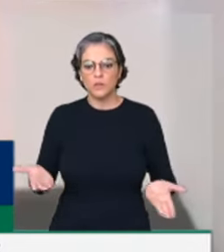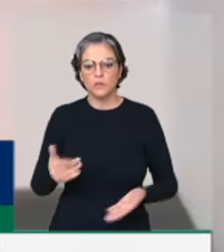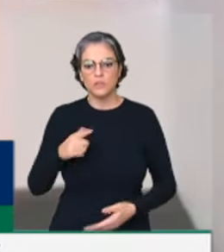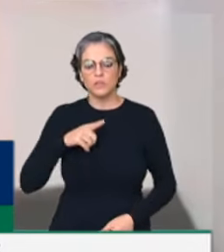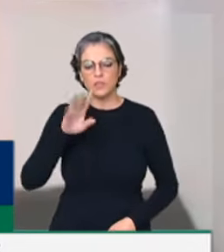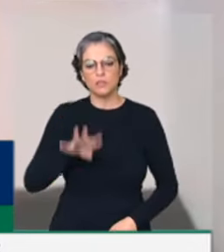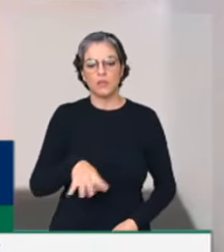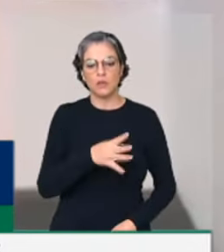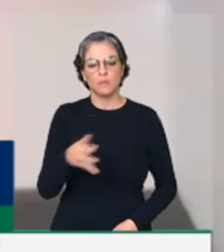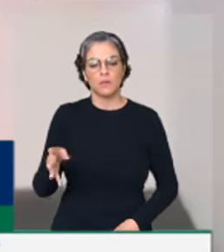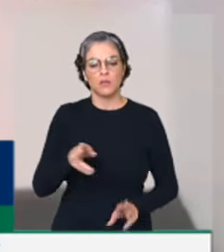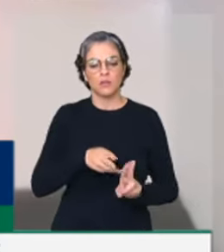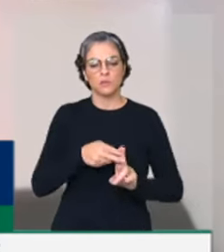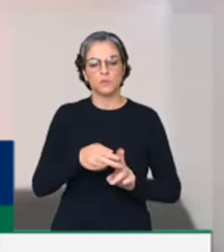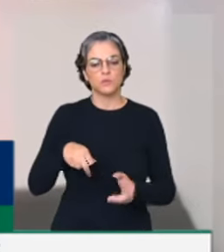LEITOS PRIVADOS. PORTANTO, NÓS PRECISAMOS TER CLARO NO